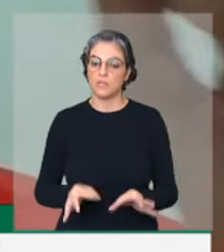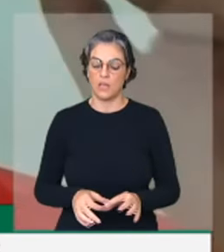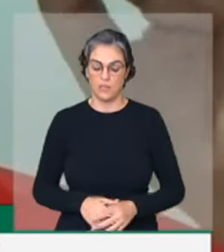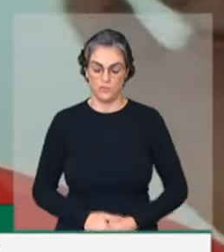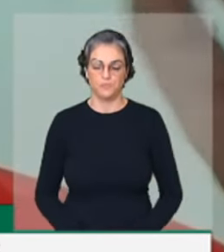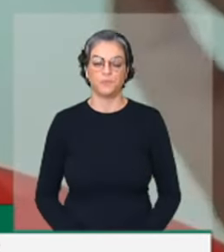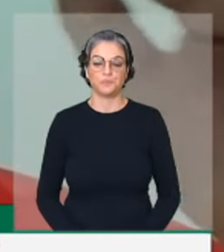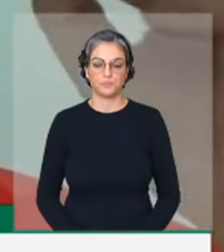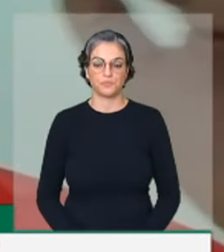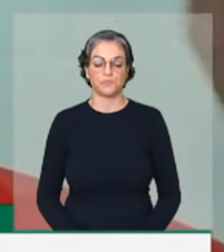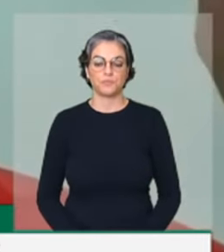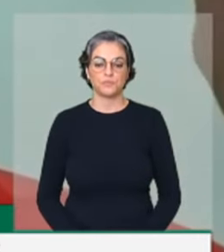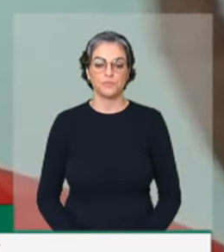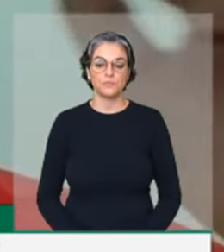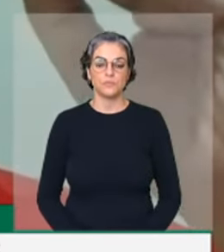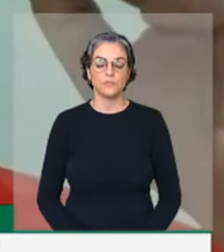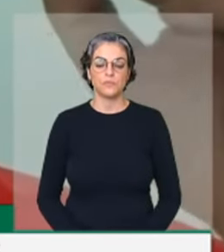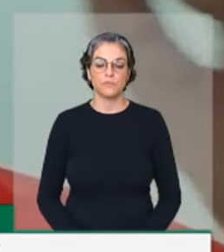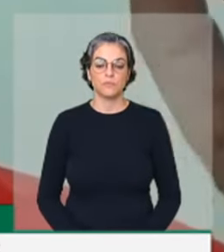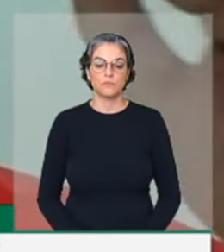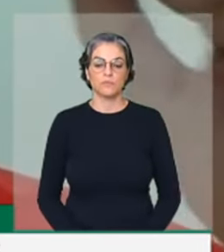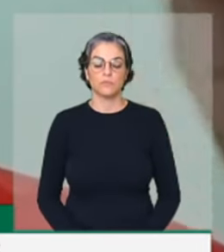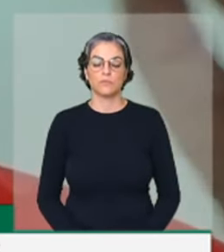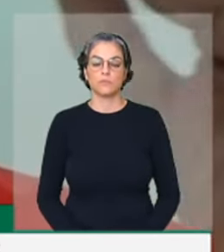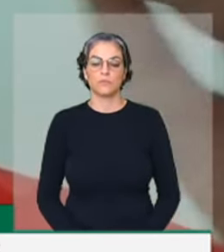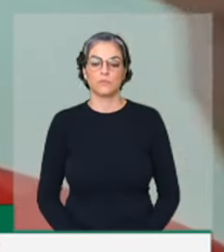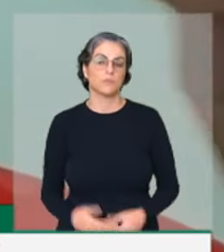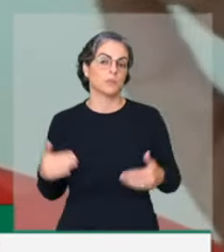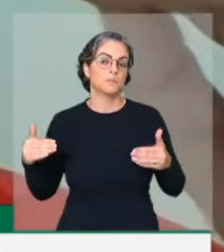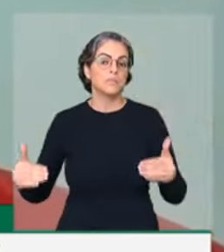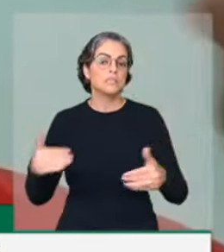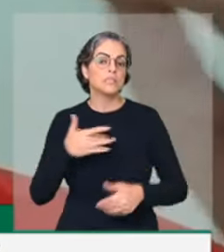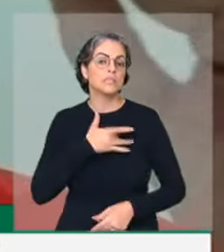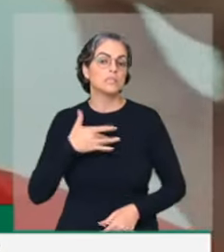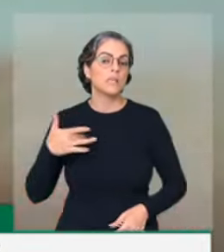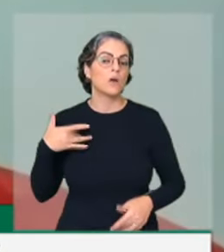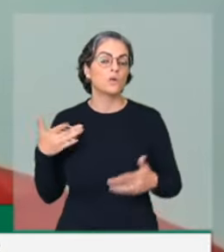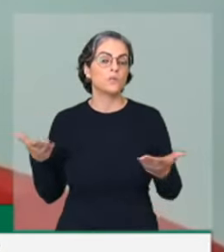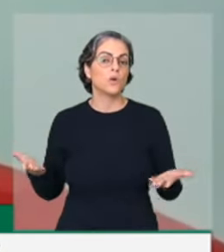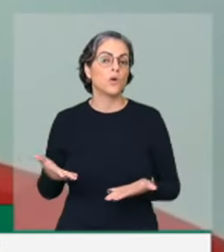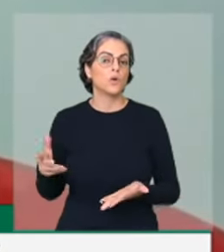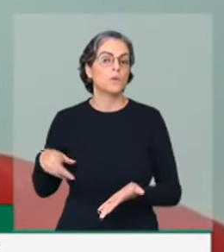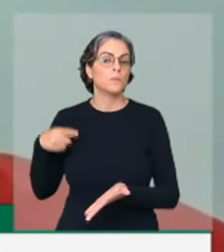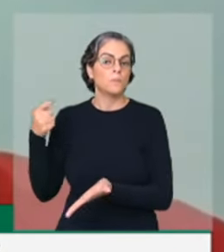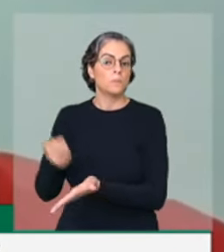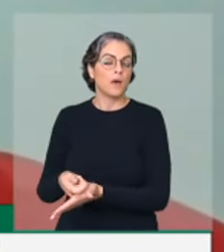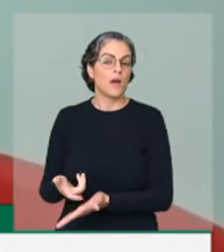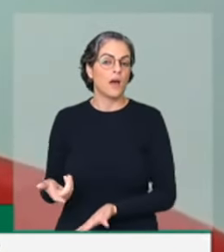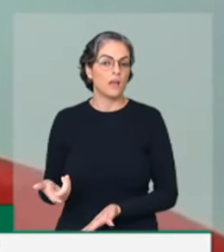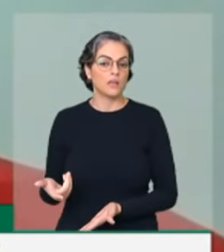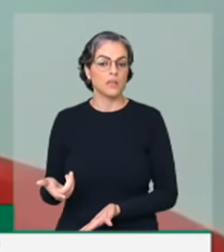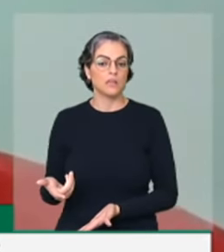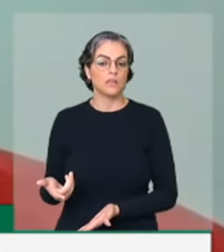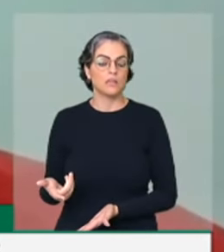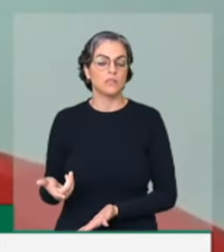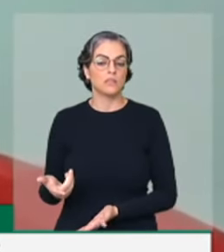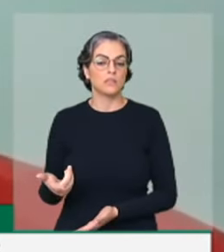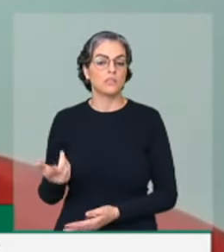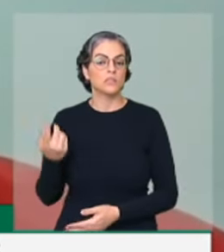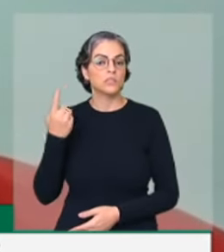FEITA ATÉ NO VALOR.... QUE O MINISTÉRIO DA SAÚDE HOJE TRABALHA PARA O LEITO PARA A DIÁRIA DO LEITO DE UTI, PARA ASSISTÊNCIA A COVID. SENÃO NÓS VAMOS TER UMA PORTEIRA